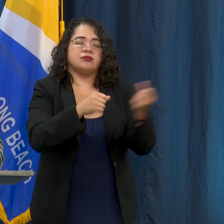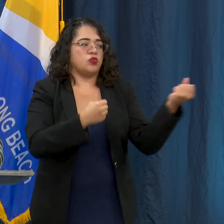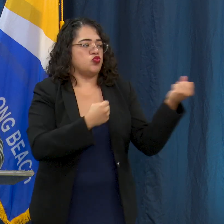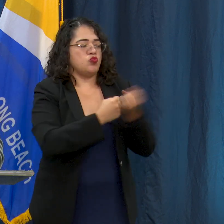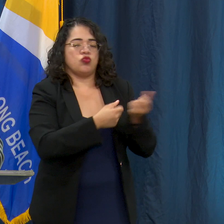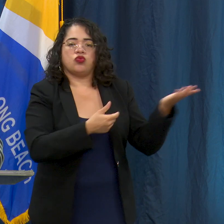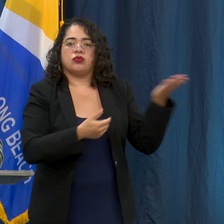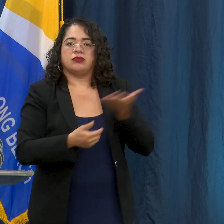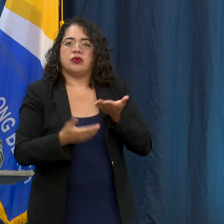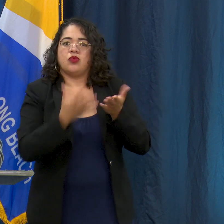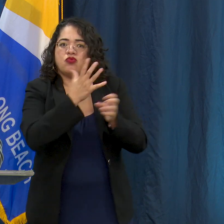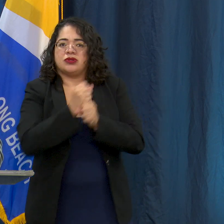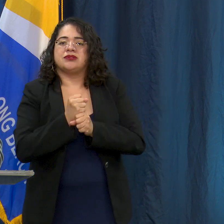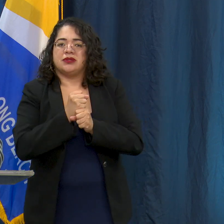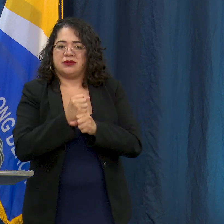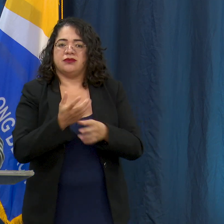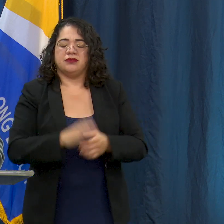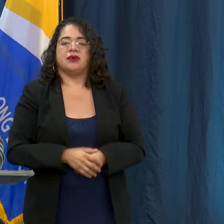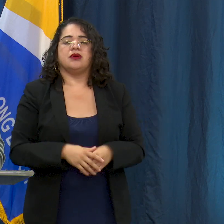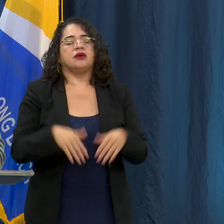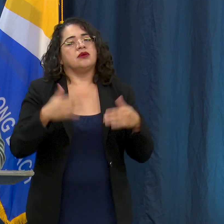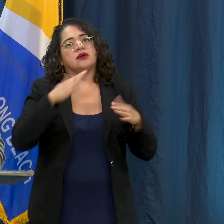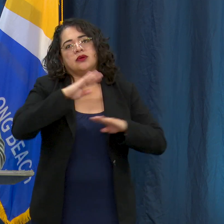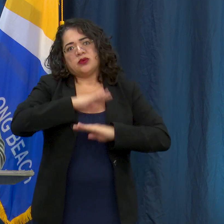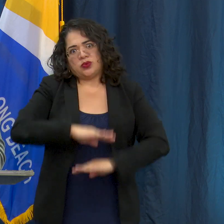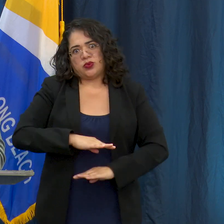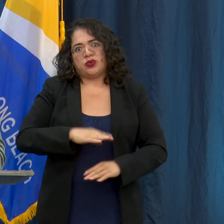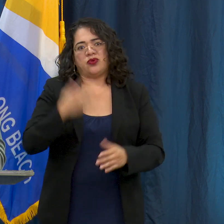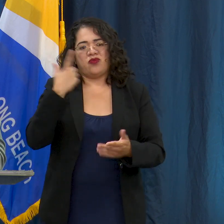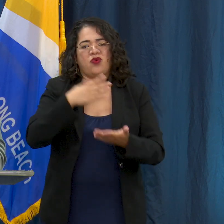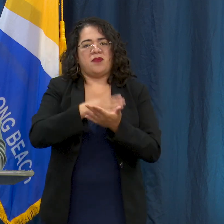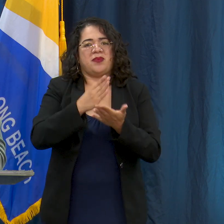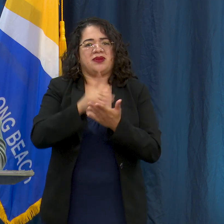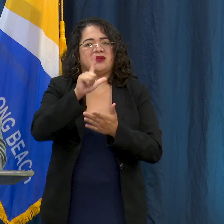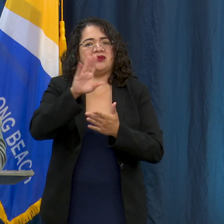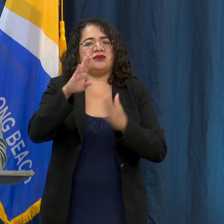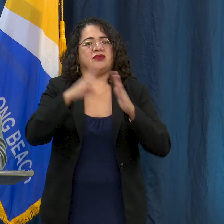una distribution de comida y la ciudad organize own event o distribution de